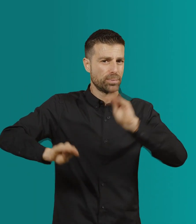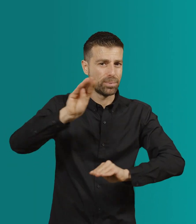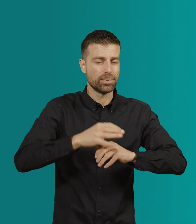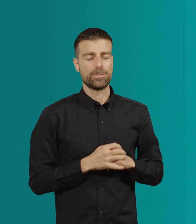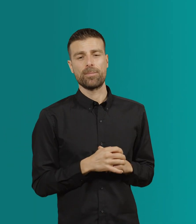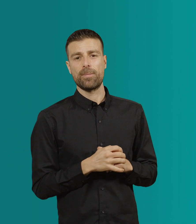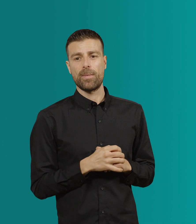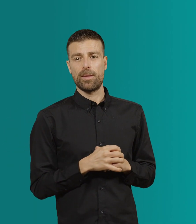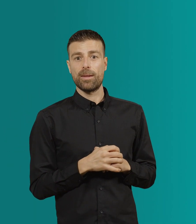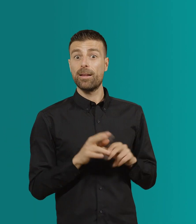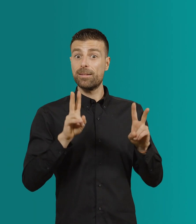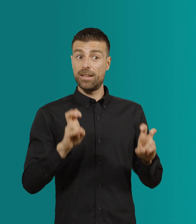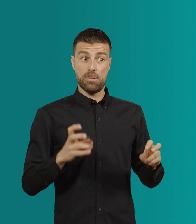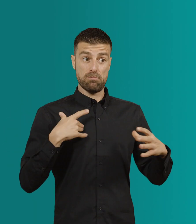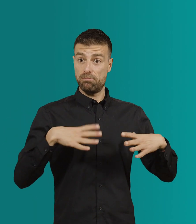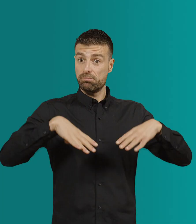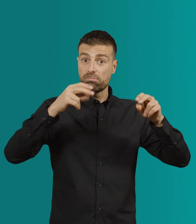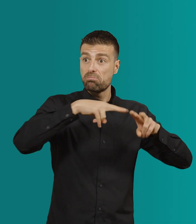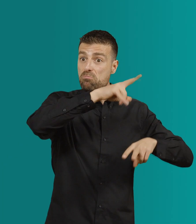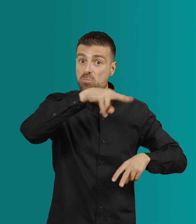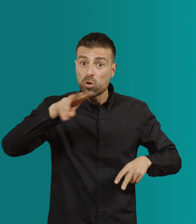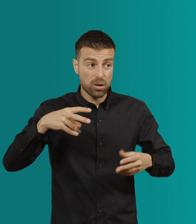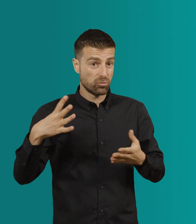De fet, en l'escrit esmentat, Benach també recollia